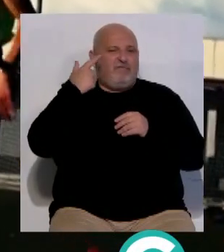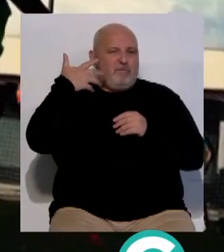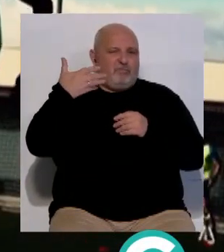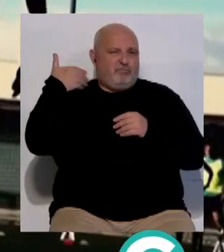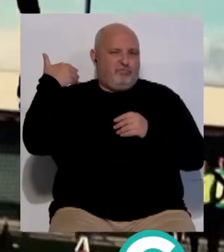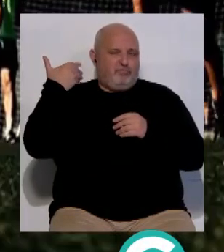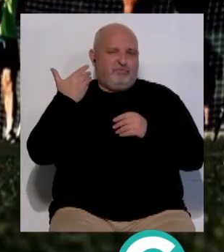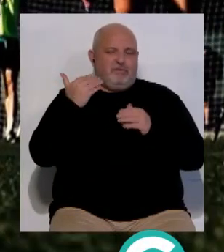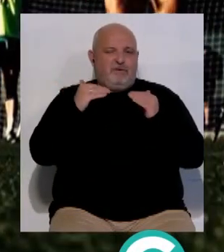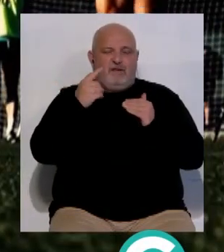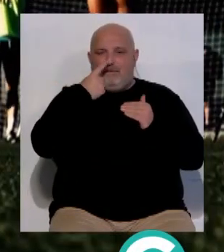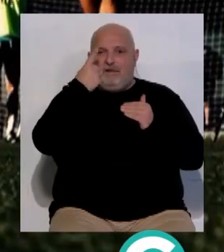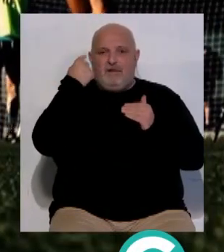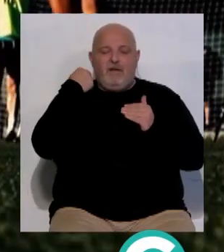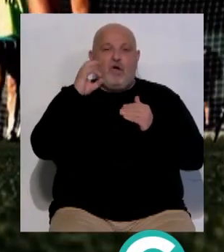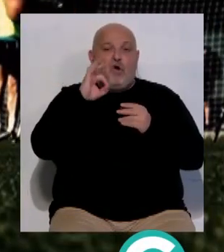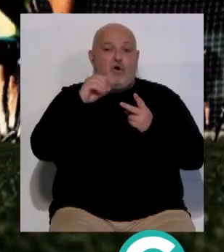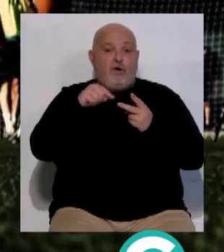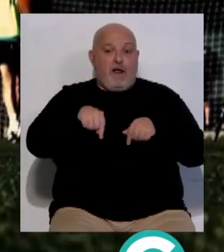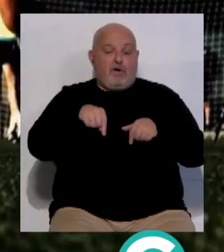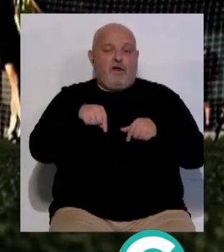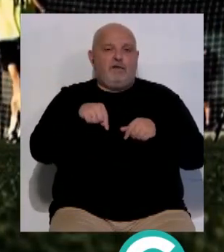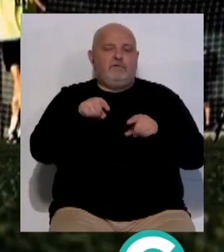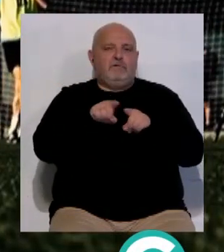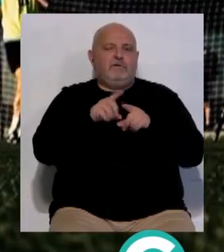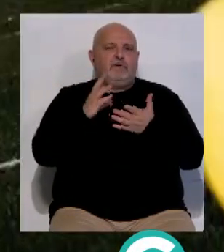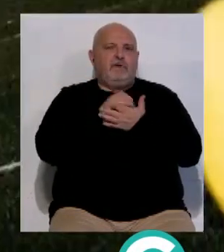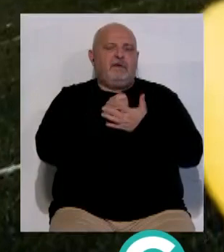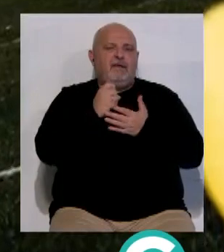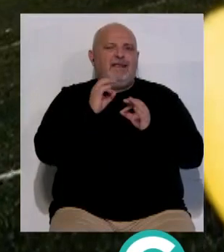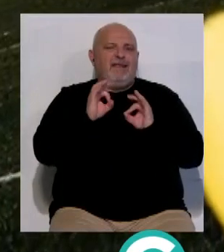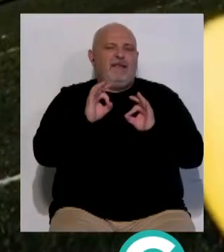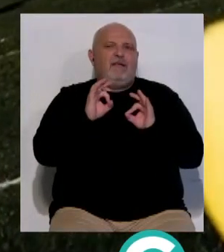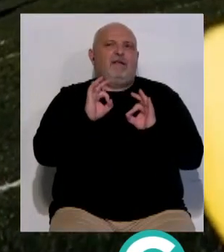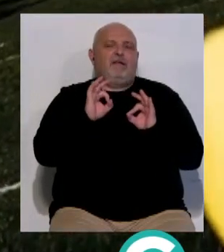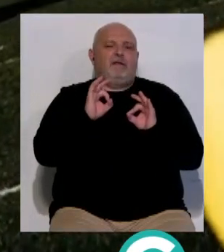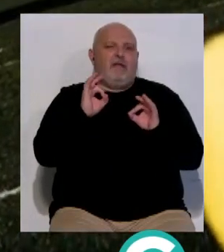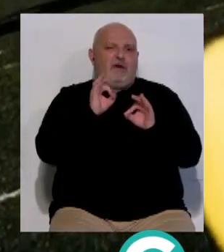de la temporada pasada o esta en la que todos estáis de acuerdo en que ha habido un error a